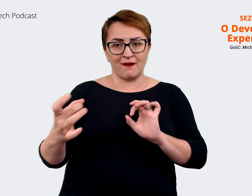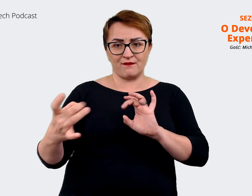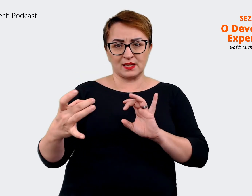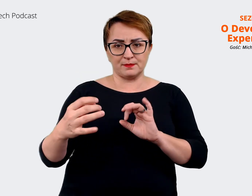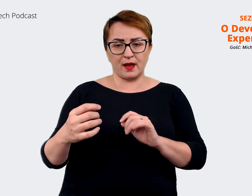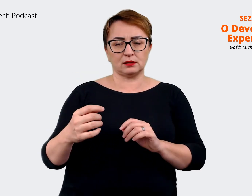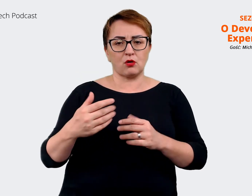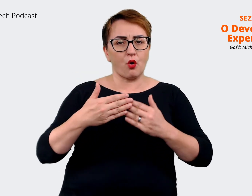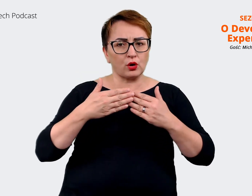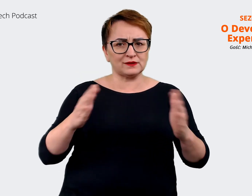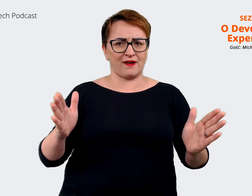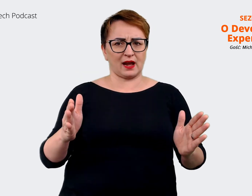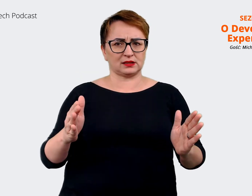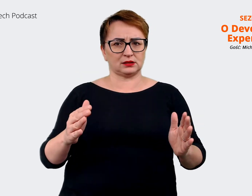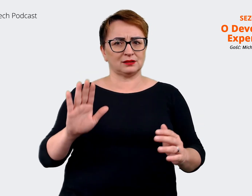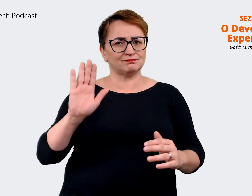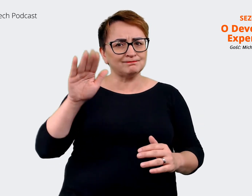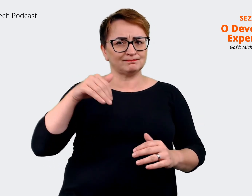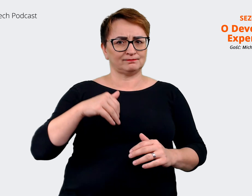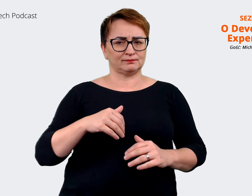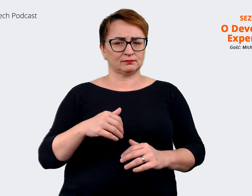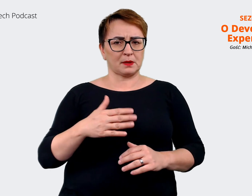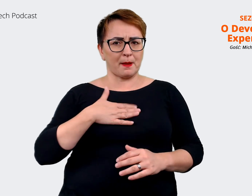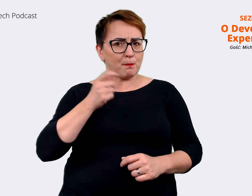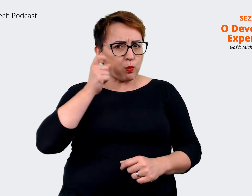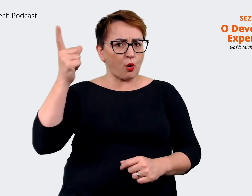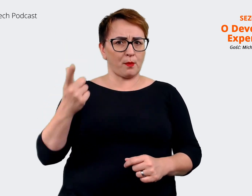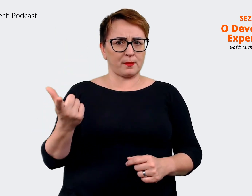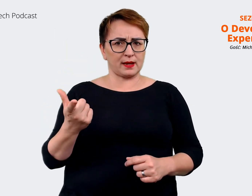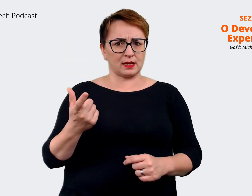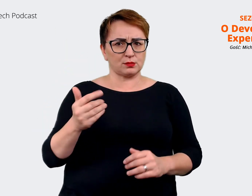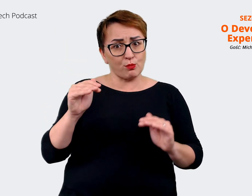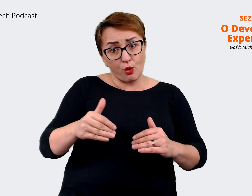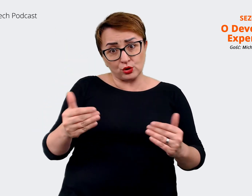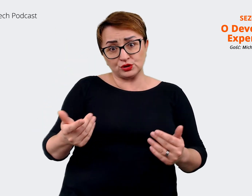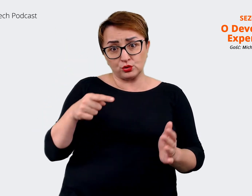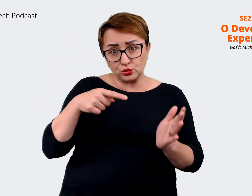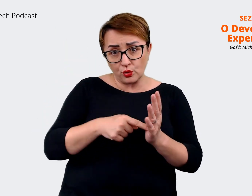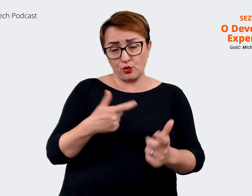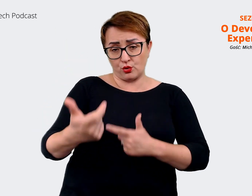że ej, mam tutaj taki pomysł, to może byśmy zrobili to. I to myślę, że to jest jeden z